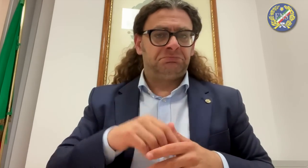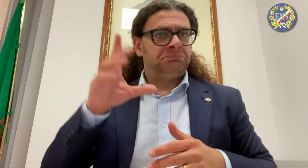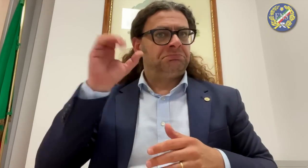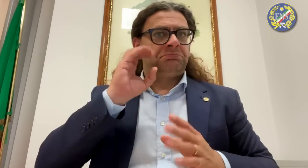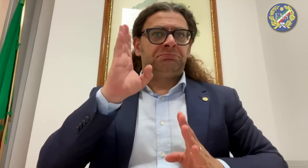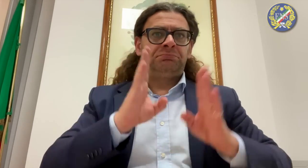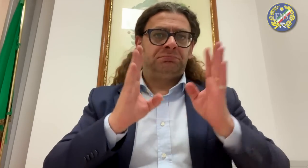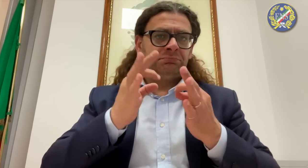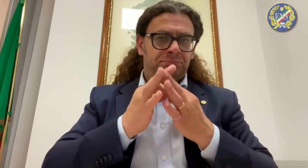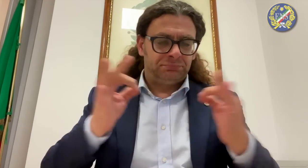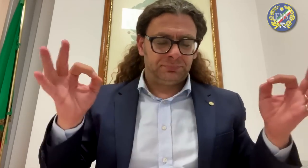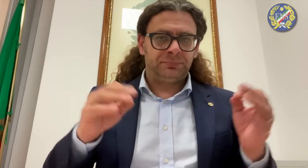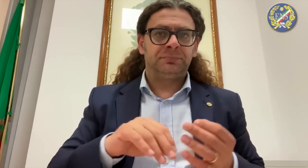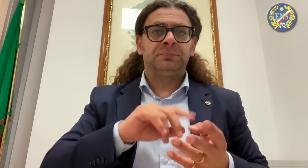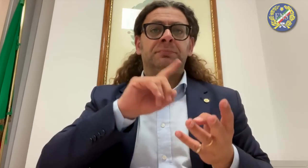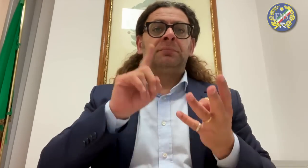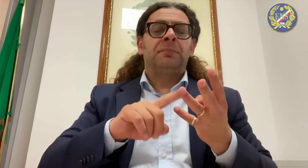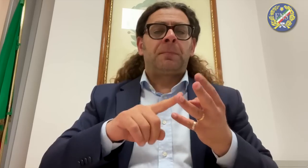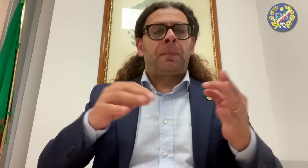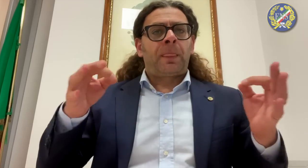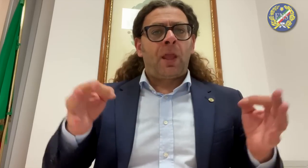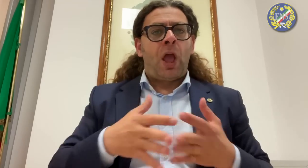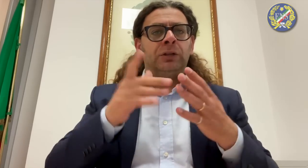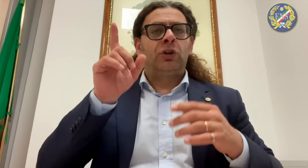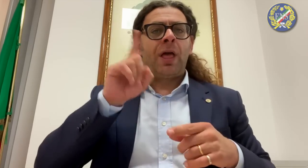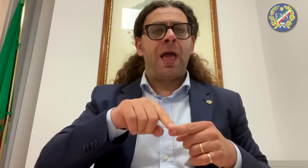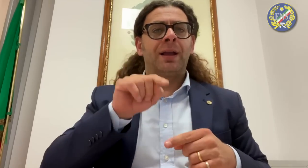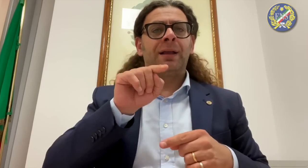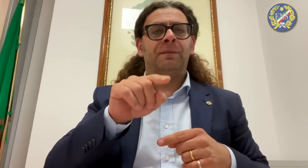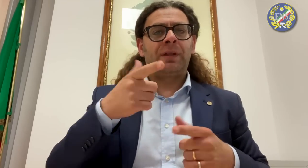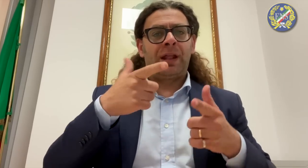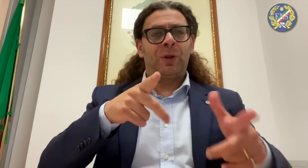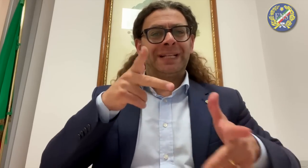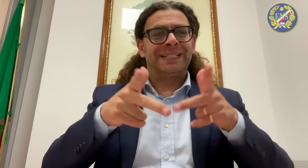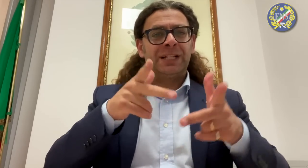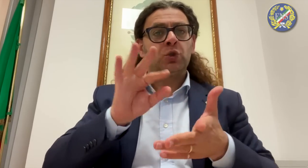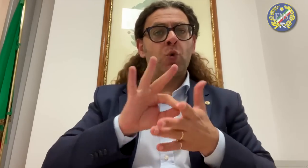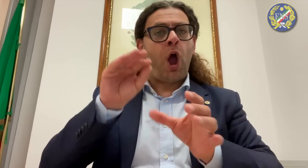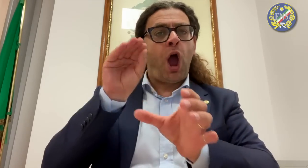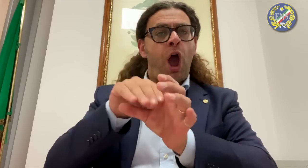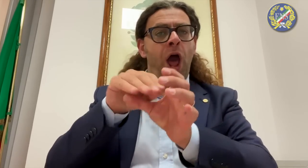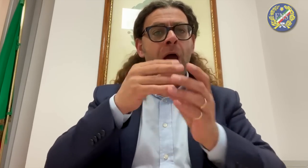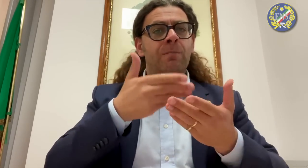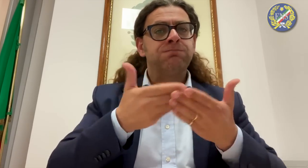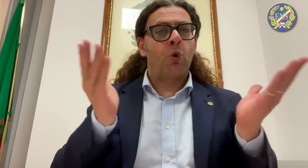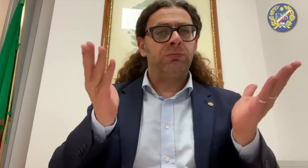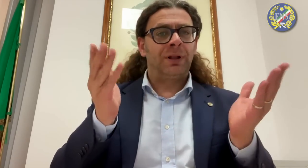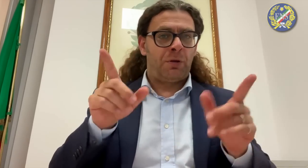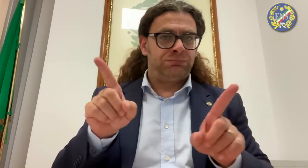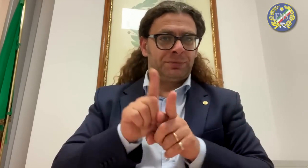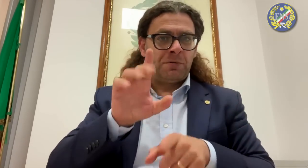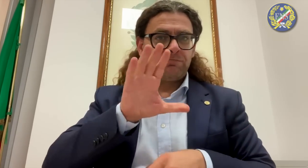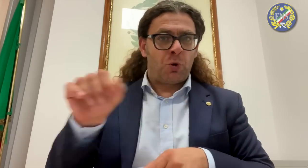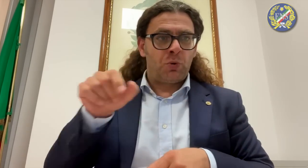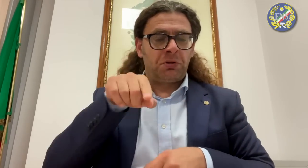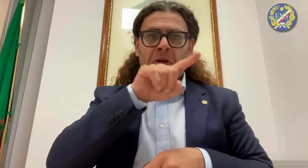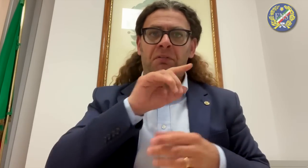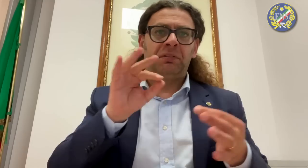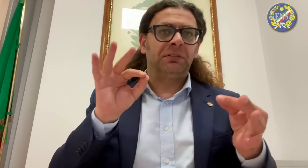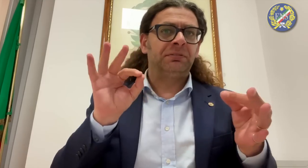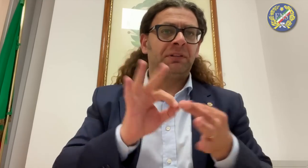come materia curricolare a scuola, come già accade in Puglia.